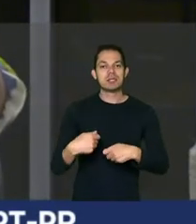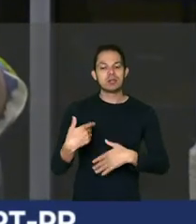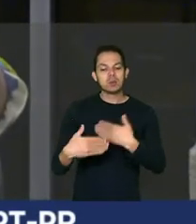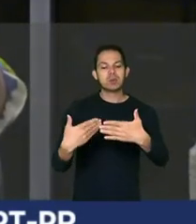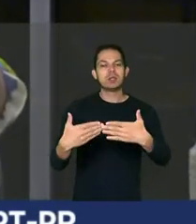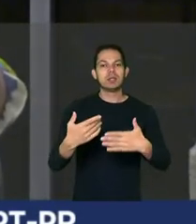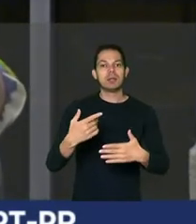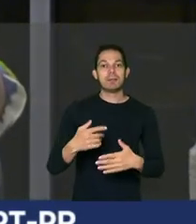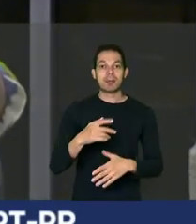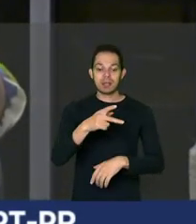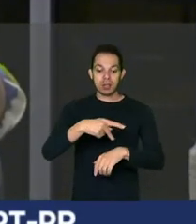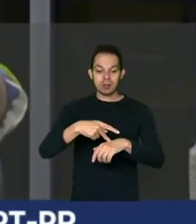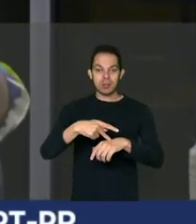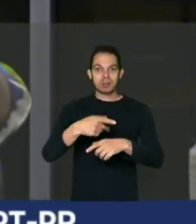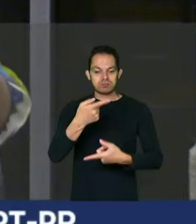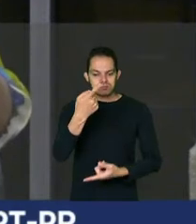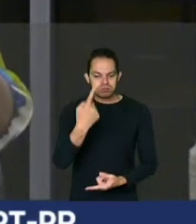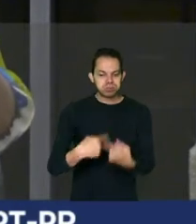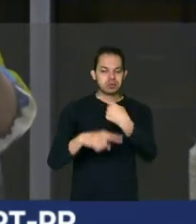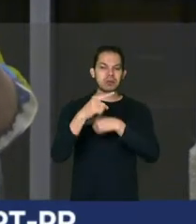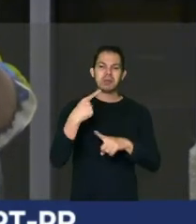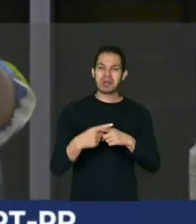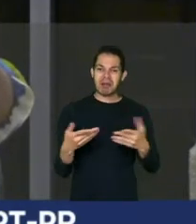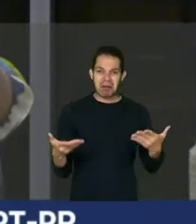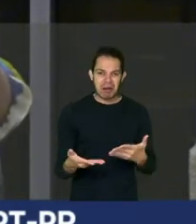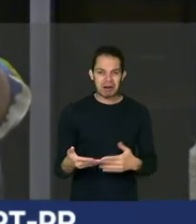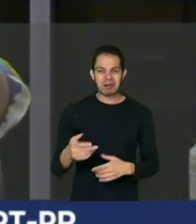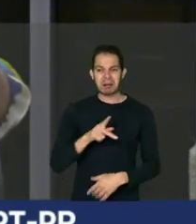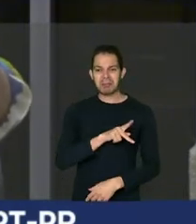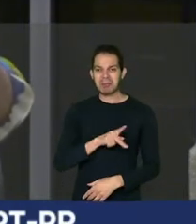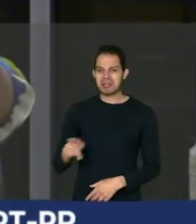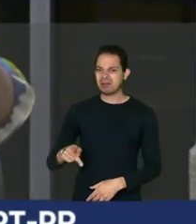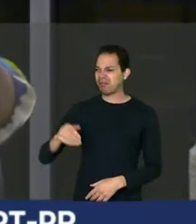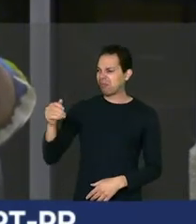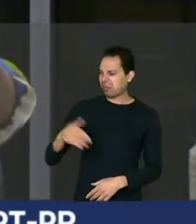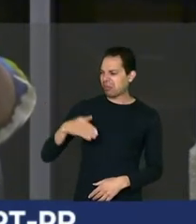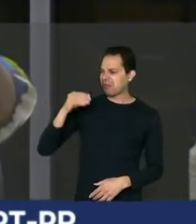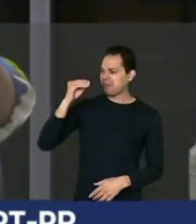POSSA TIRAR O PAÍS DA LAMA QUE ELE SE ENCONTRA, COM ESSE PRESIDENTE DE ARAQUE QUE NÃO TEM CAPACIDADE E CONDIÇÕES